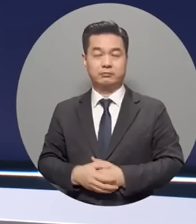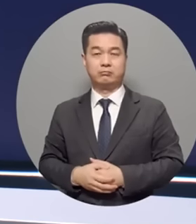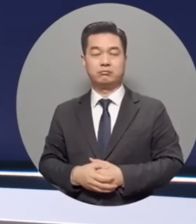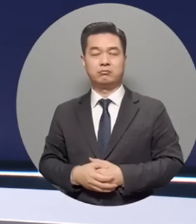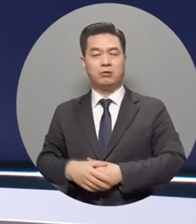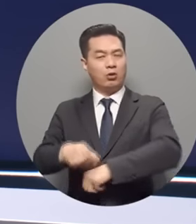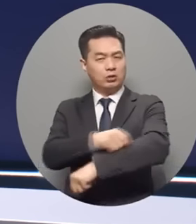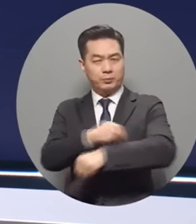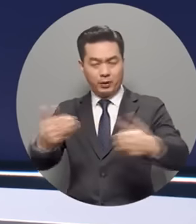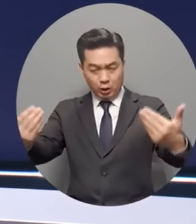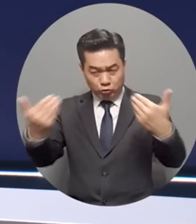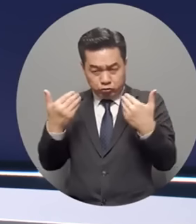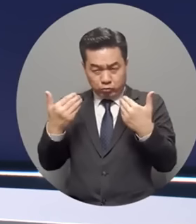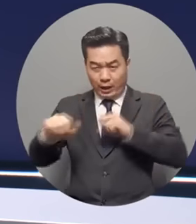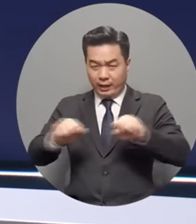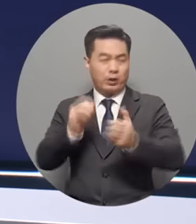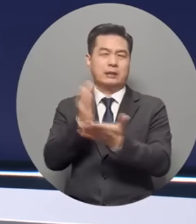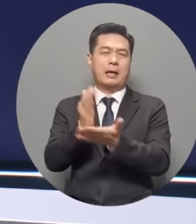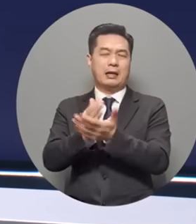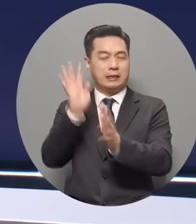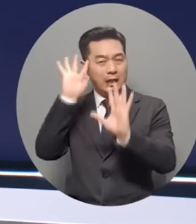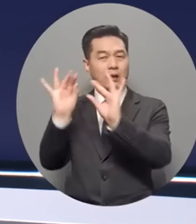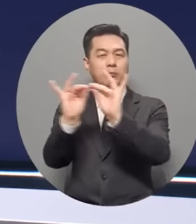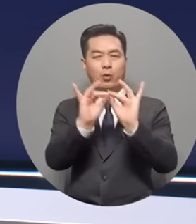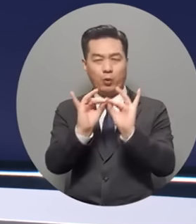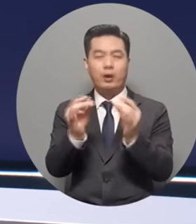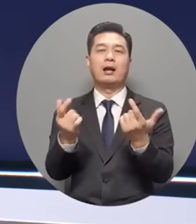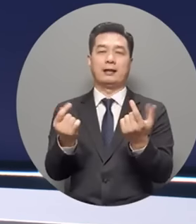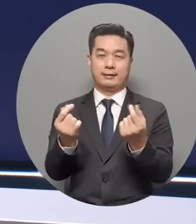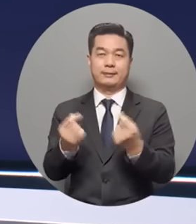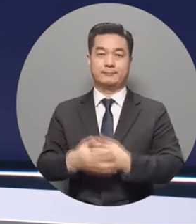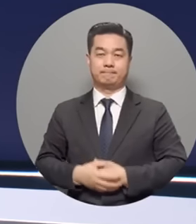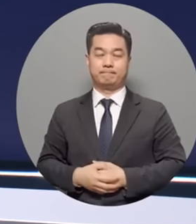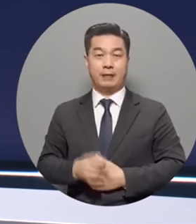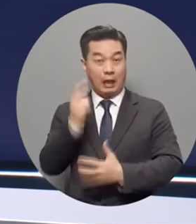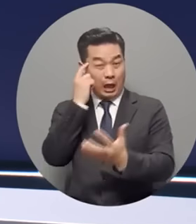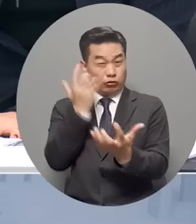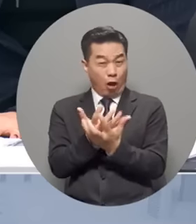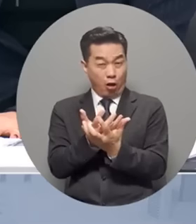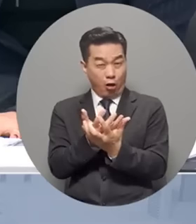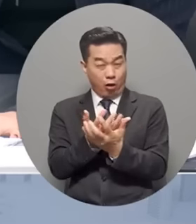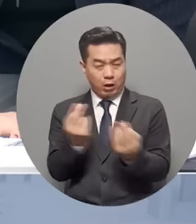그런데 지금은 주목될 만한 행동은 하지 말자, 이런 게 공통적인 분위기 같습니다.